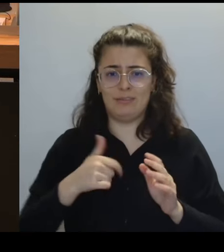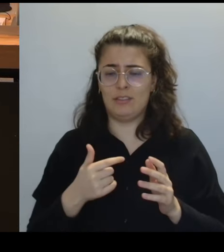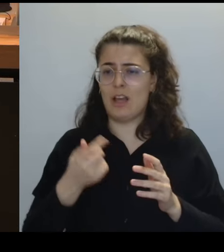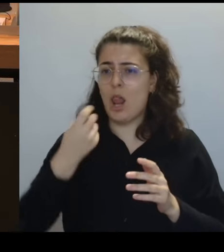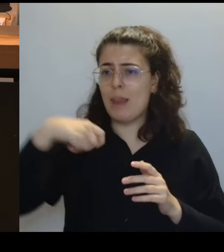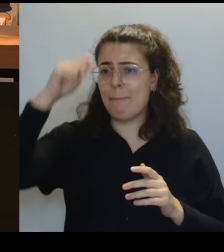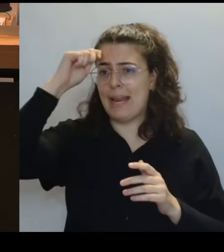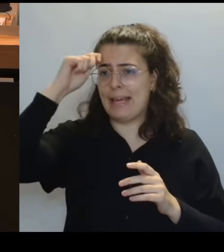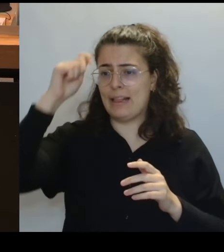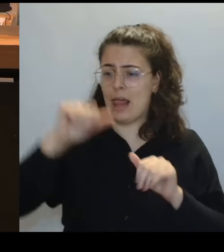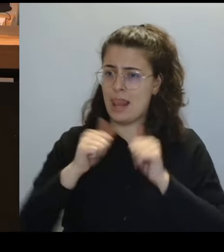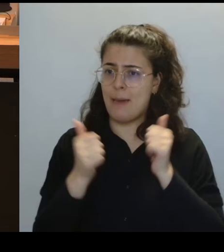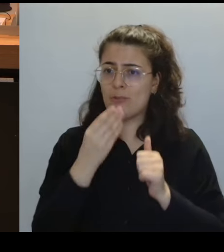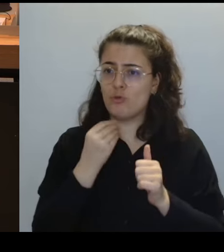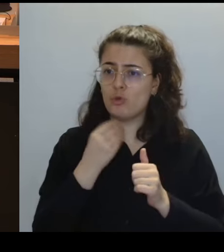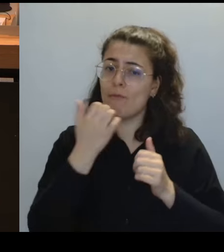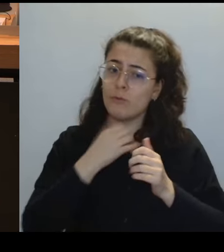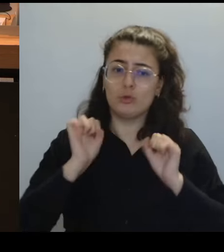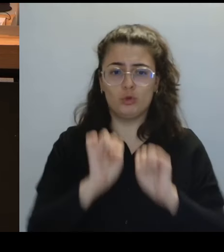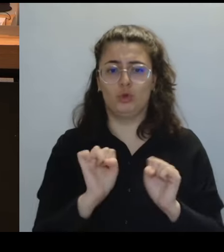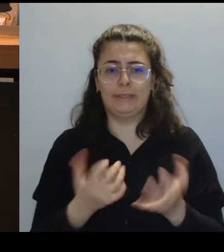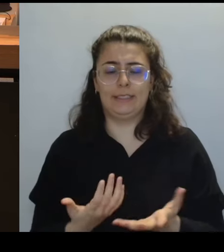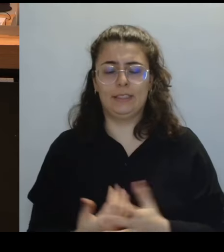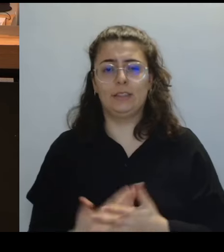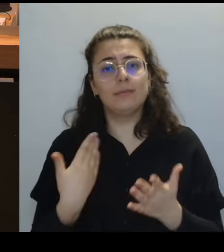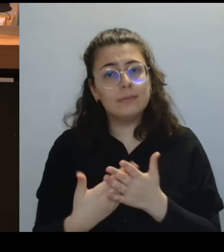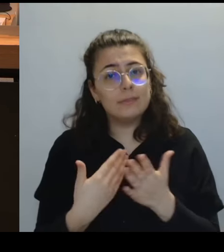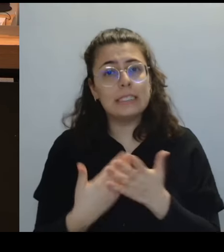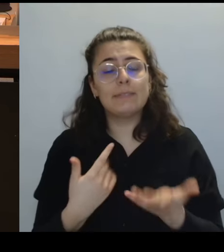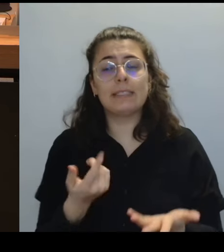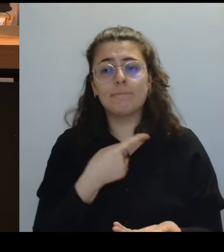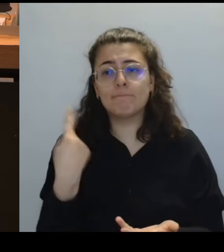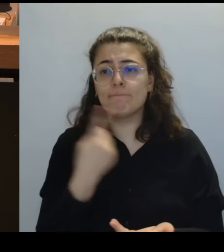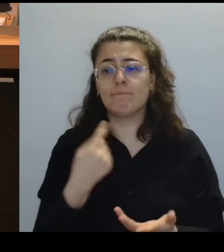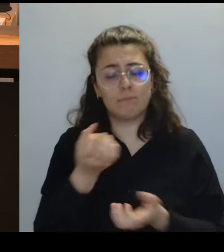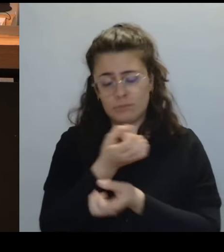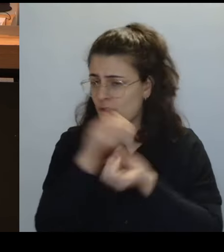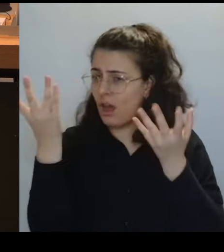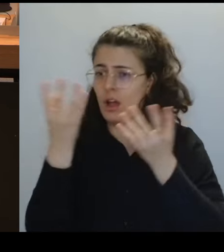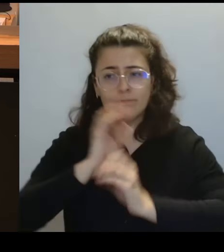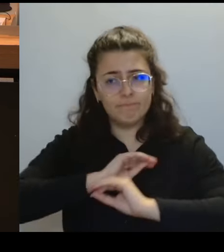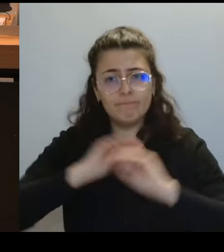Darum sagen wir Ihnen ganz klar: Keine Flüchtlinge aus dem Gaza.